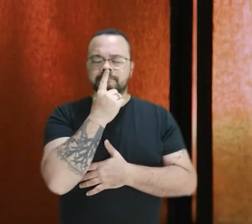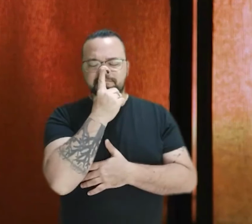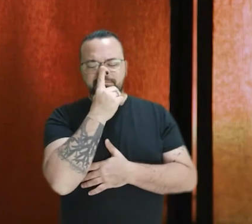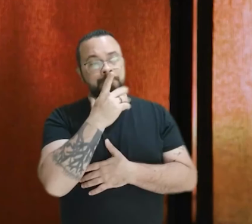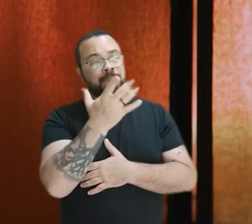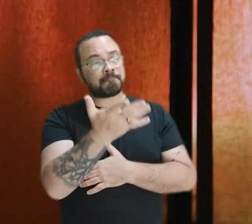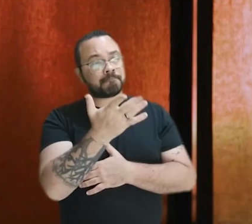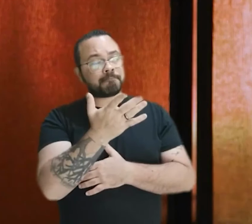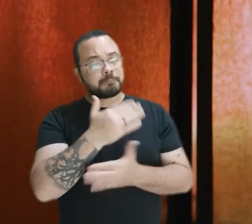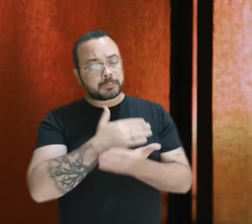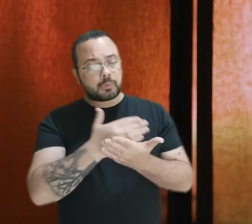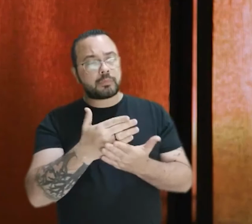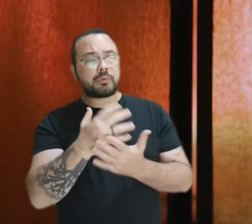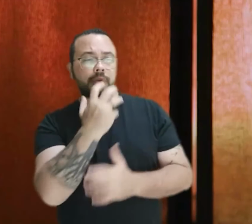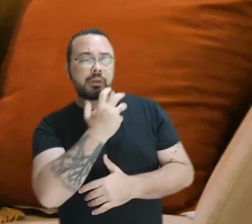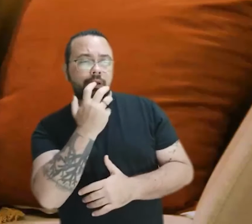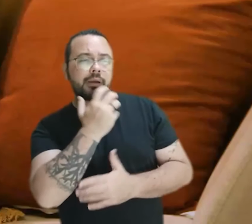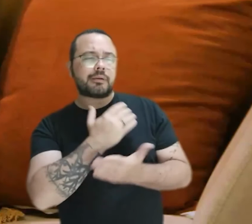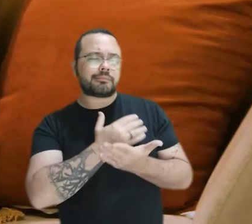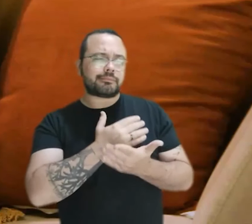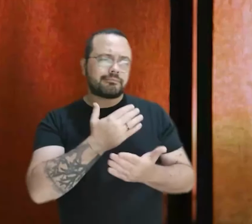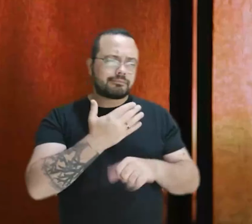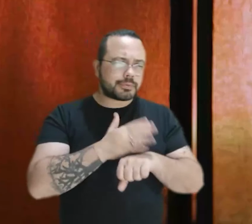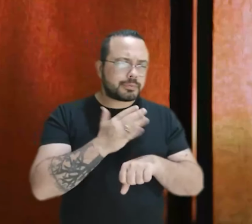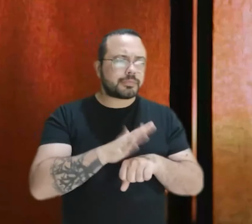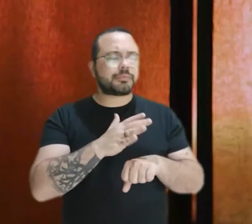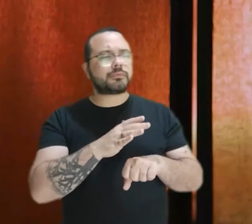você começou a fazer aula de canto, né? Aí, você começou